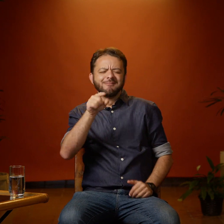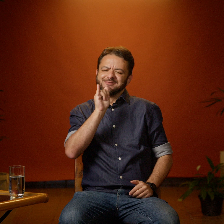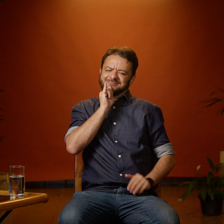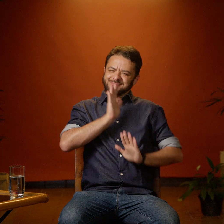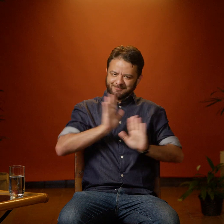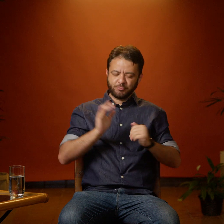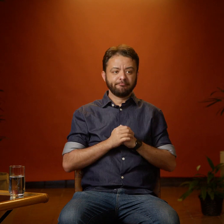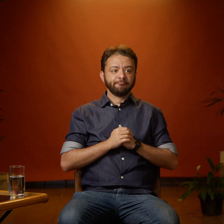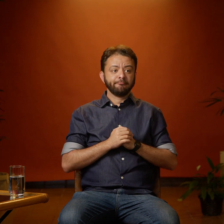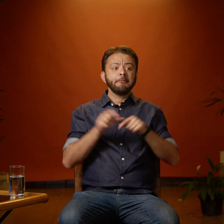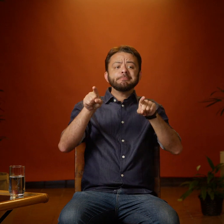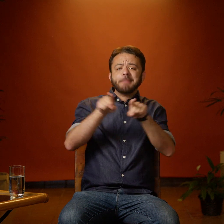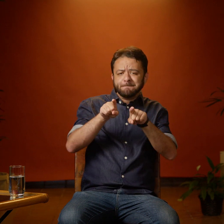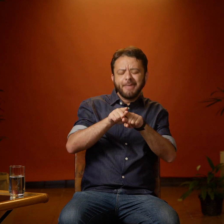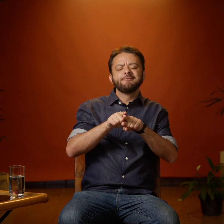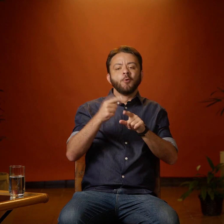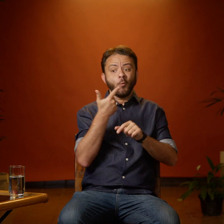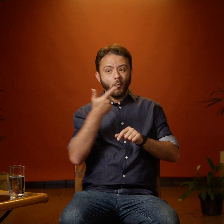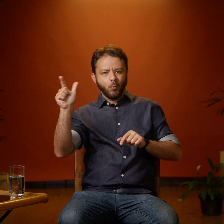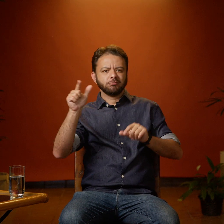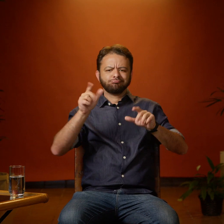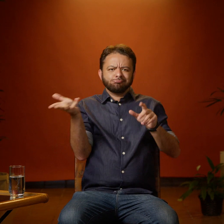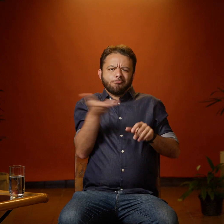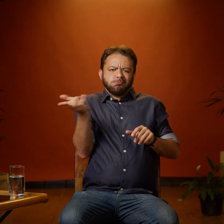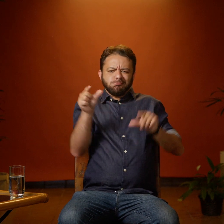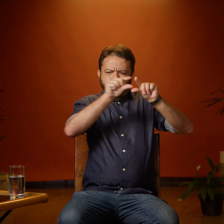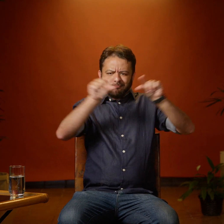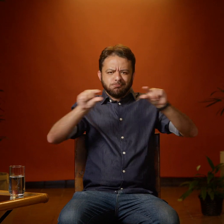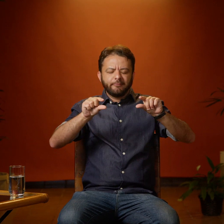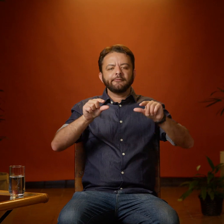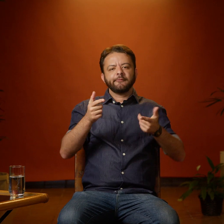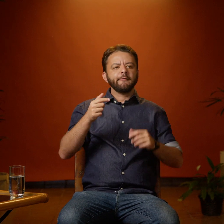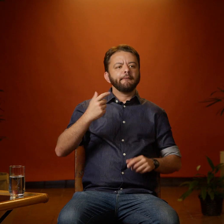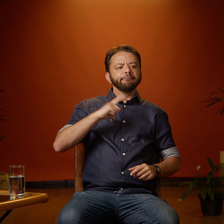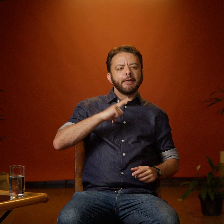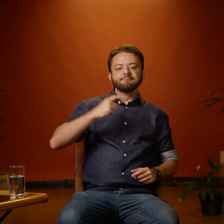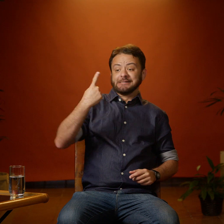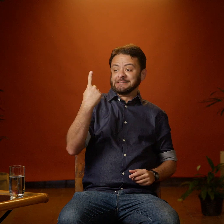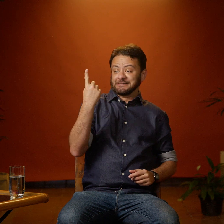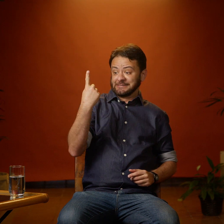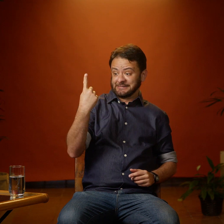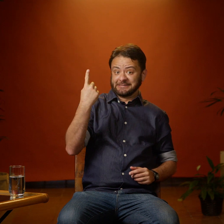145,160 ou 180 palavras pro minuto a PPM